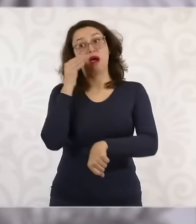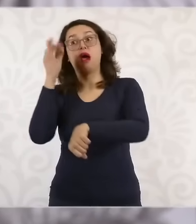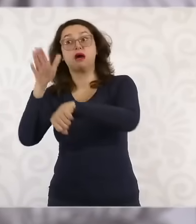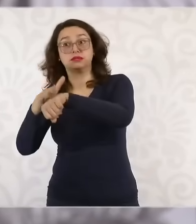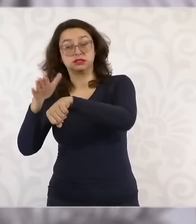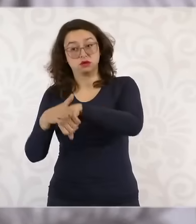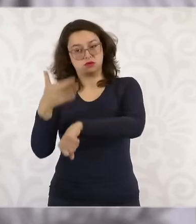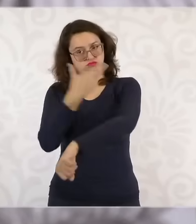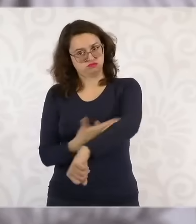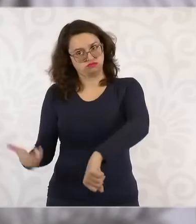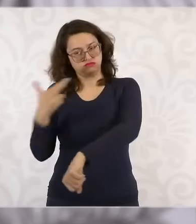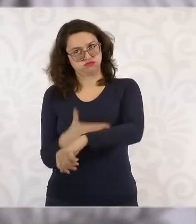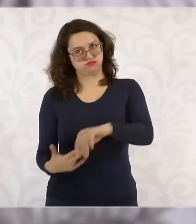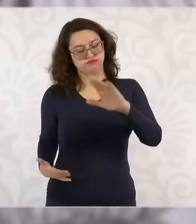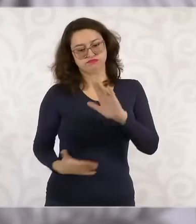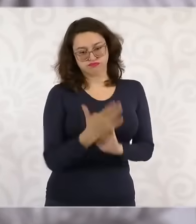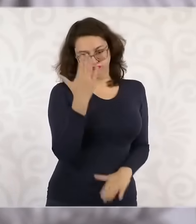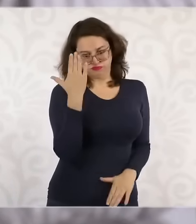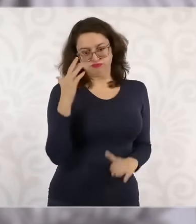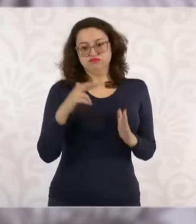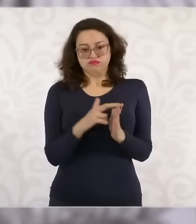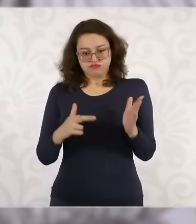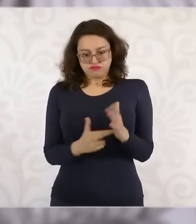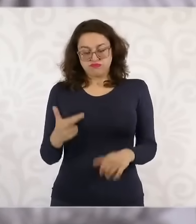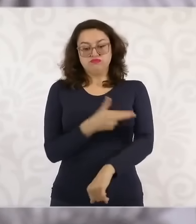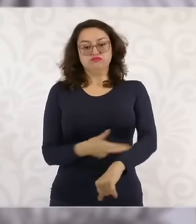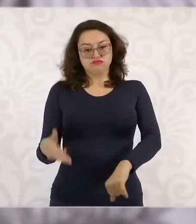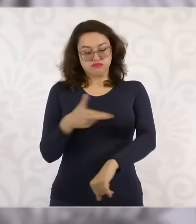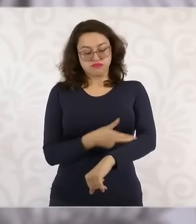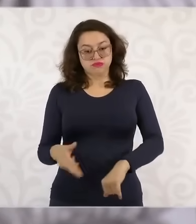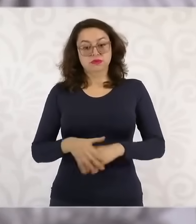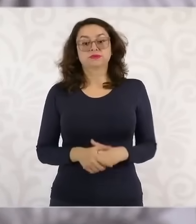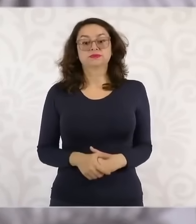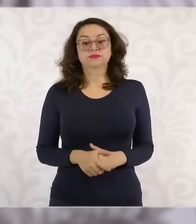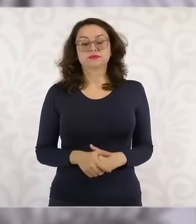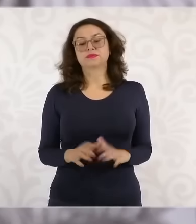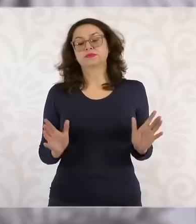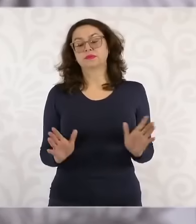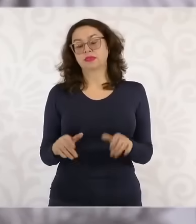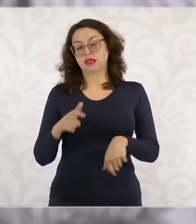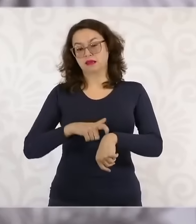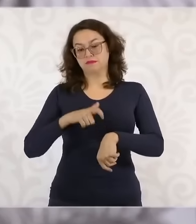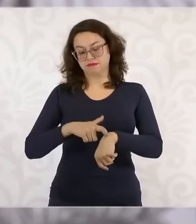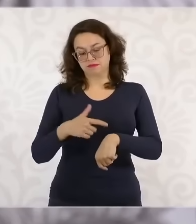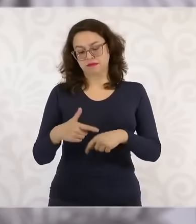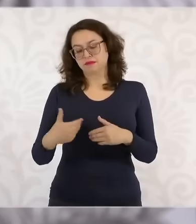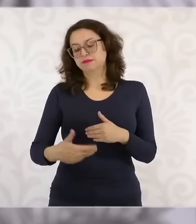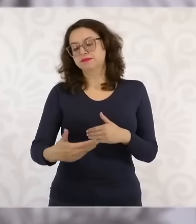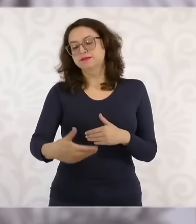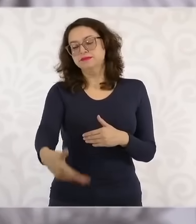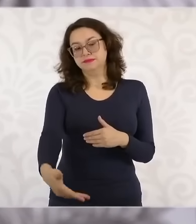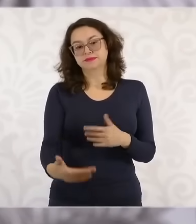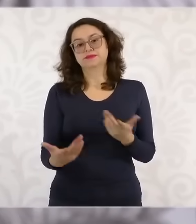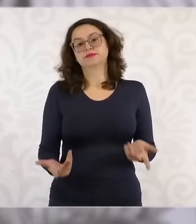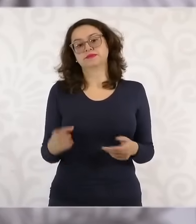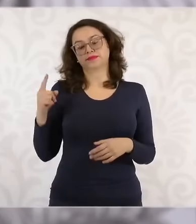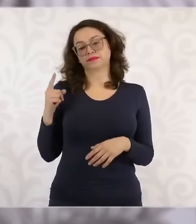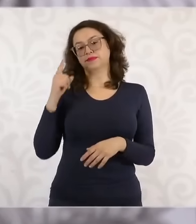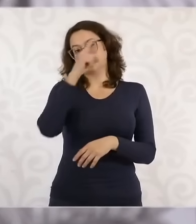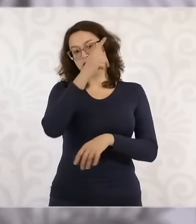todos los protocolos legales. En unas horas, la presidenta Claudia Shamo intervendrá en el